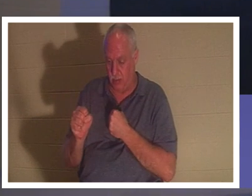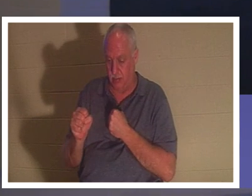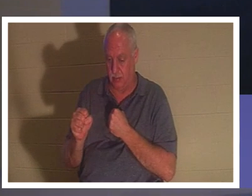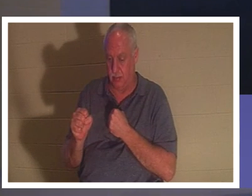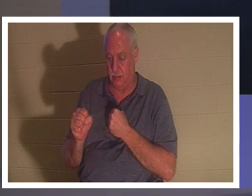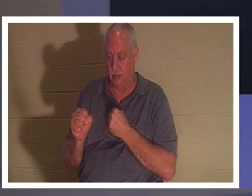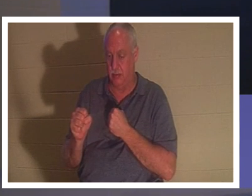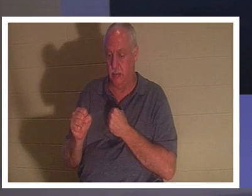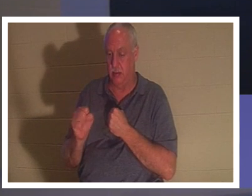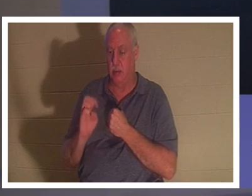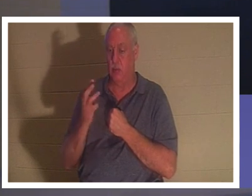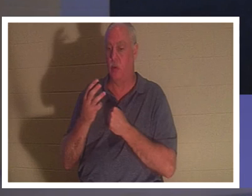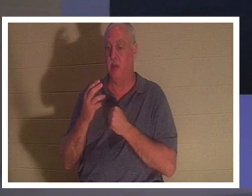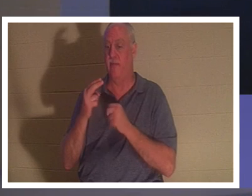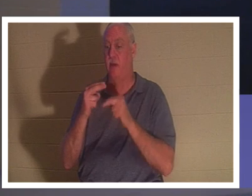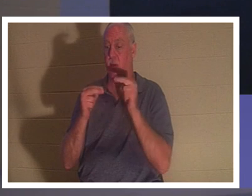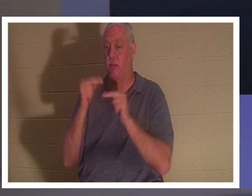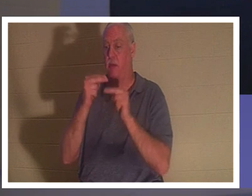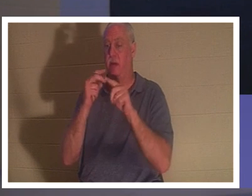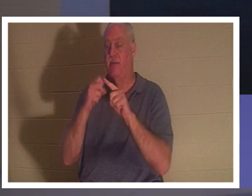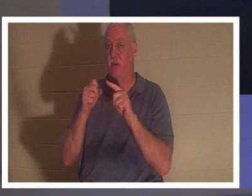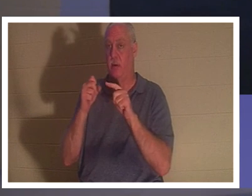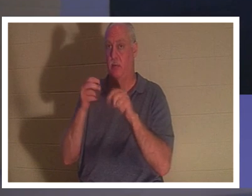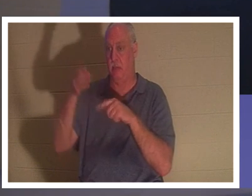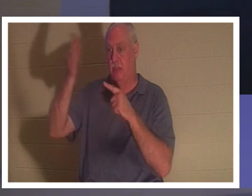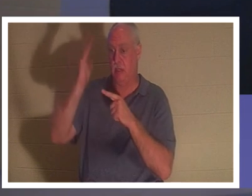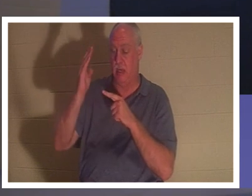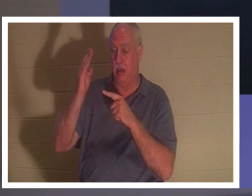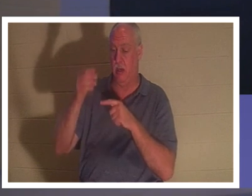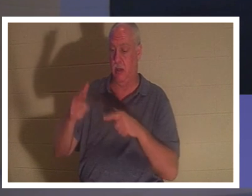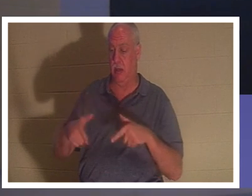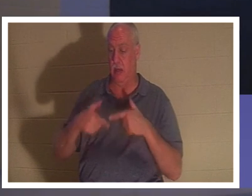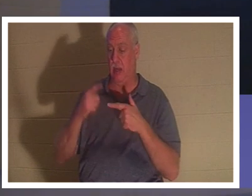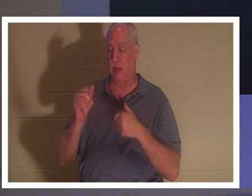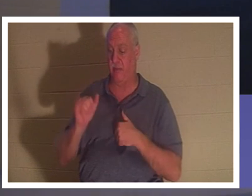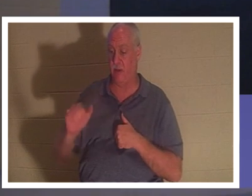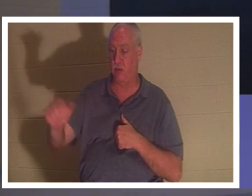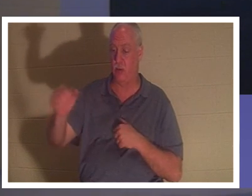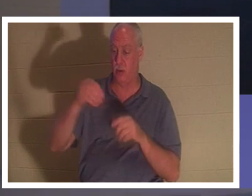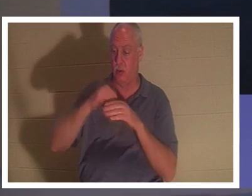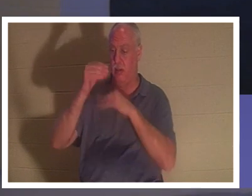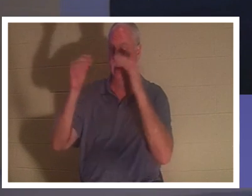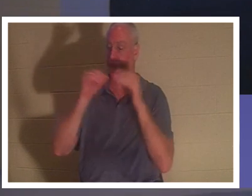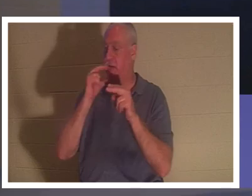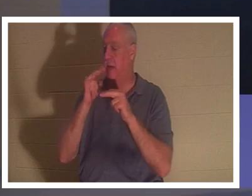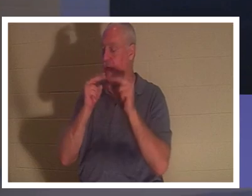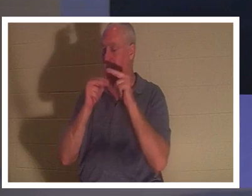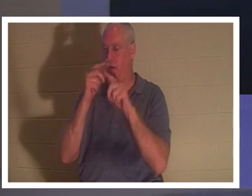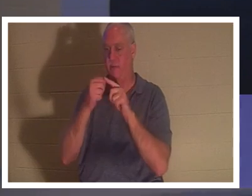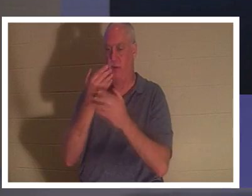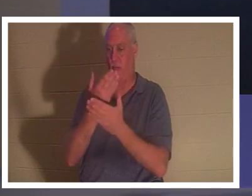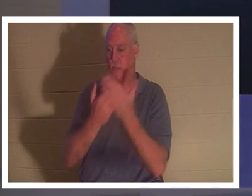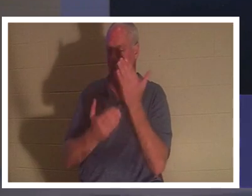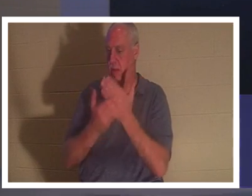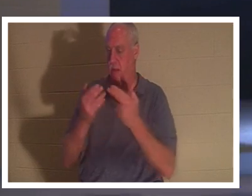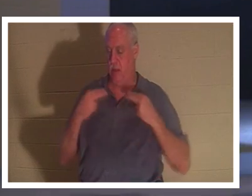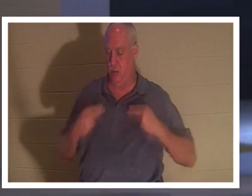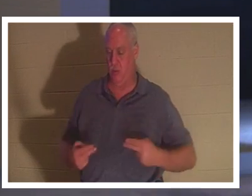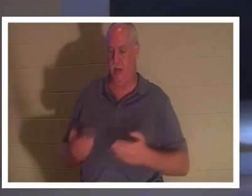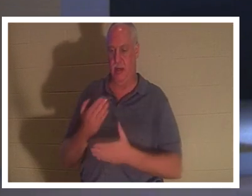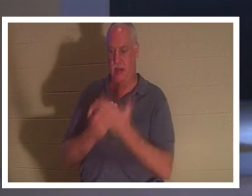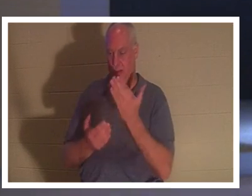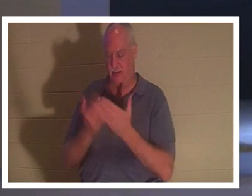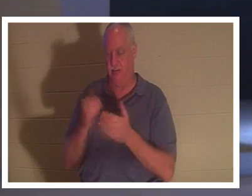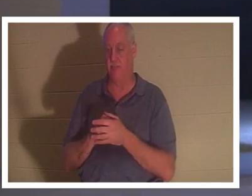de Dieu, une maison éternelle dans le ciel, non construite par des mains humaines." Il dit, dans cette vie terrestre, ce n'est